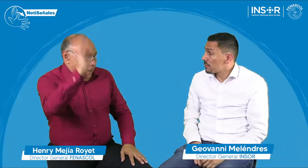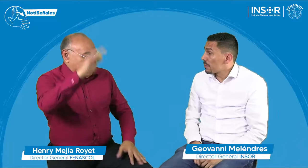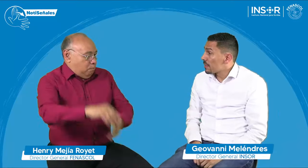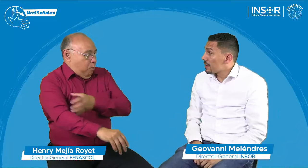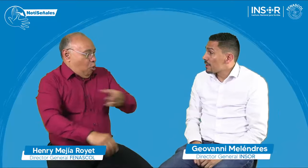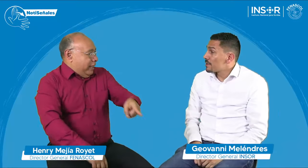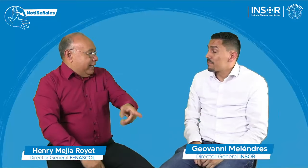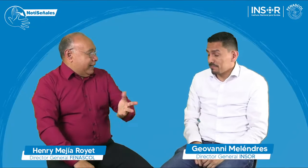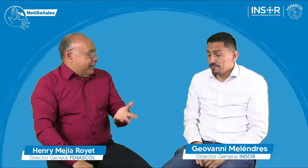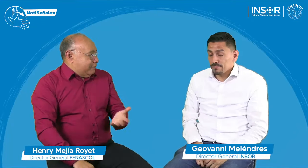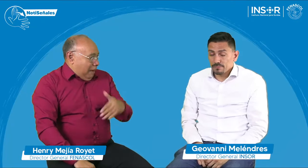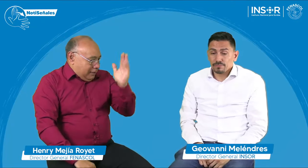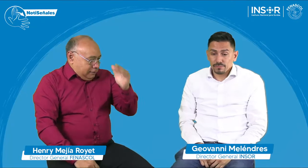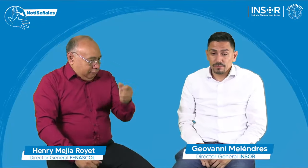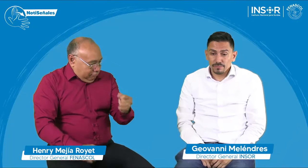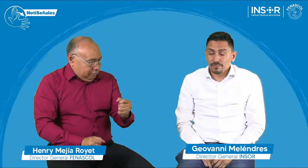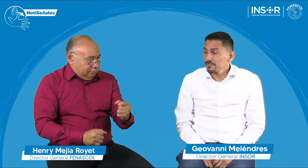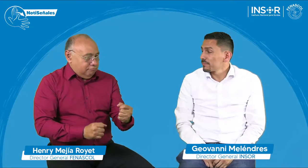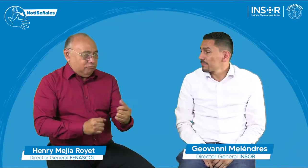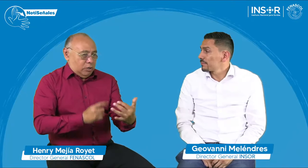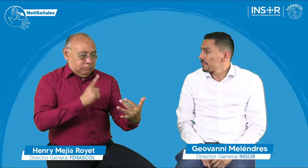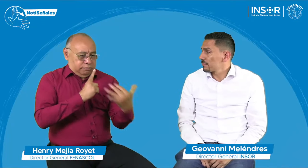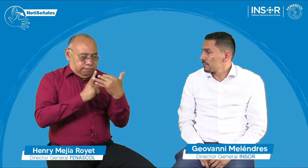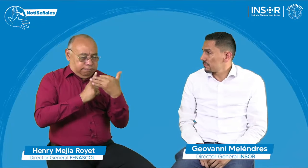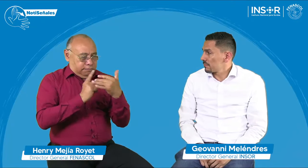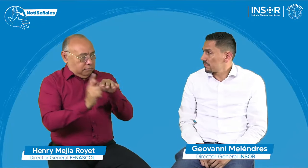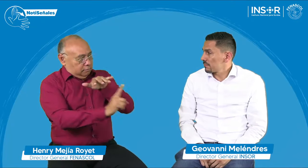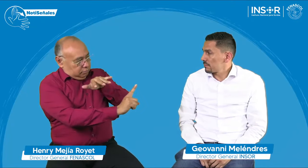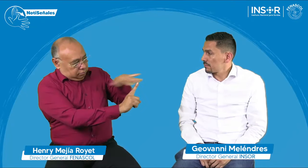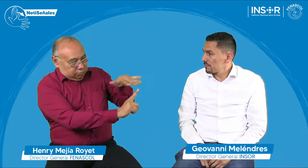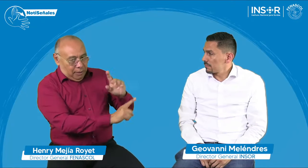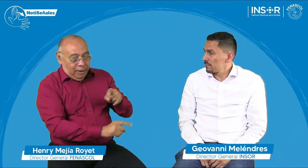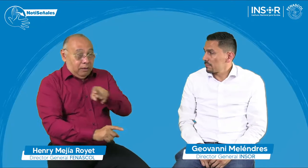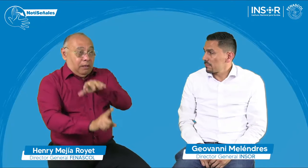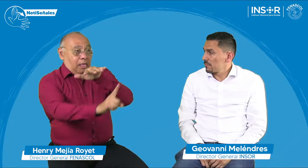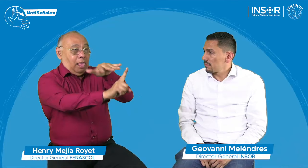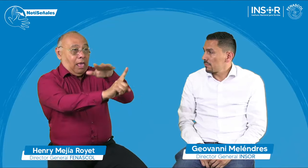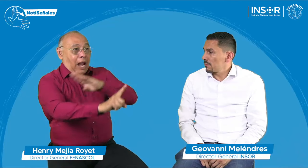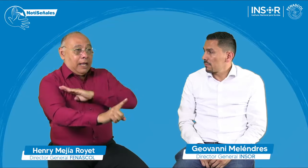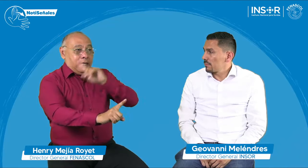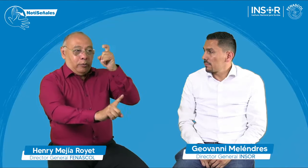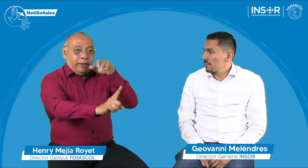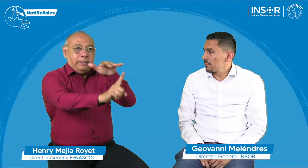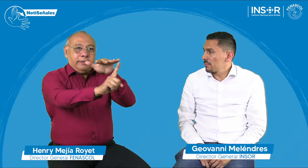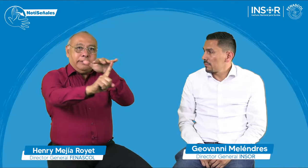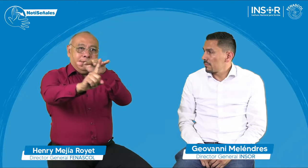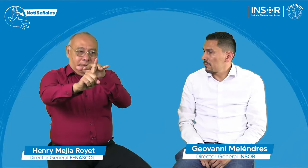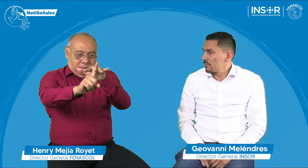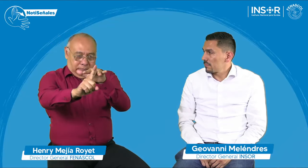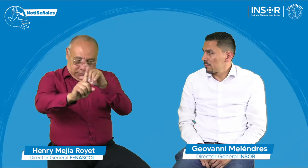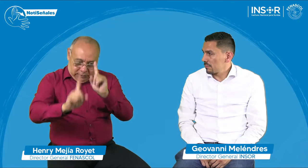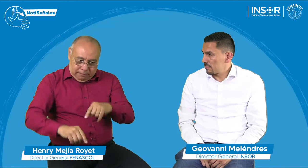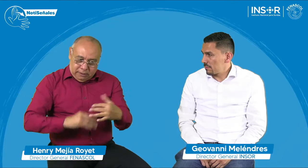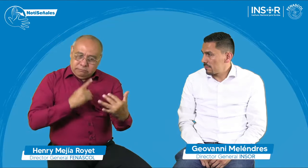la persona tiene sus derechos y eso es constitucional Quien tiene más poder es la misma